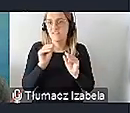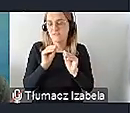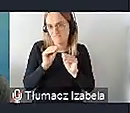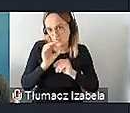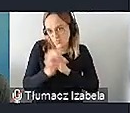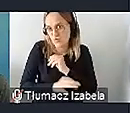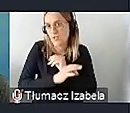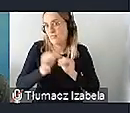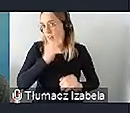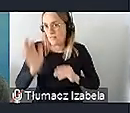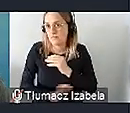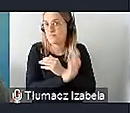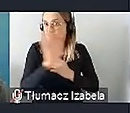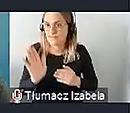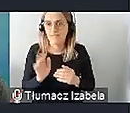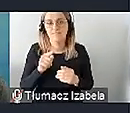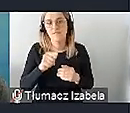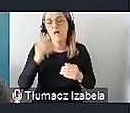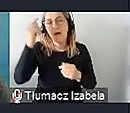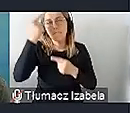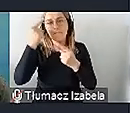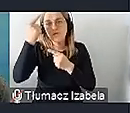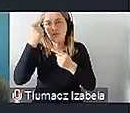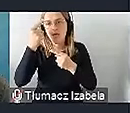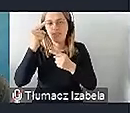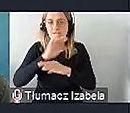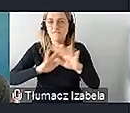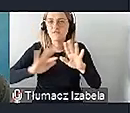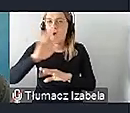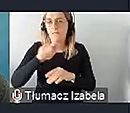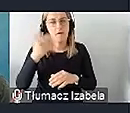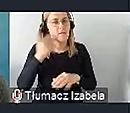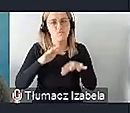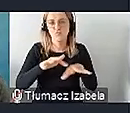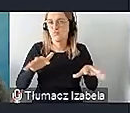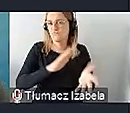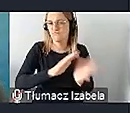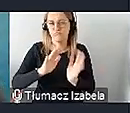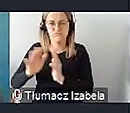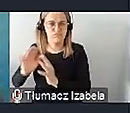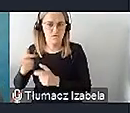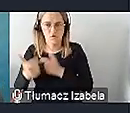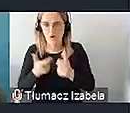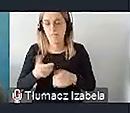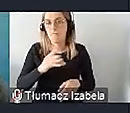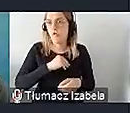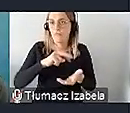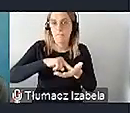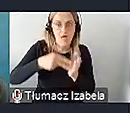Myślenie wizualne ma bardzo dużo zastosowań. Może pomóc planować, zarządzać projektem, zarządzać sobą.